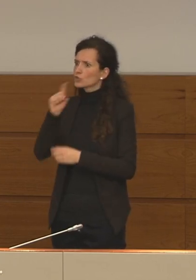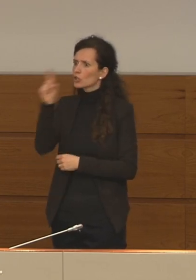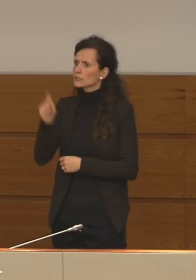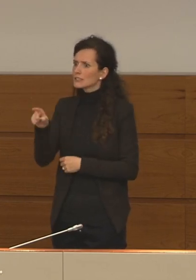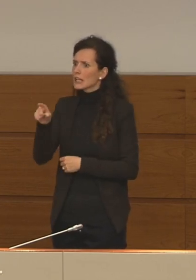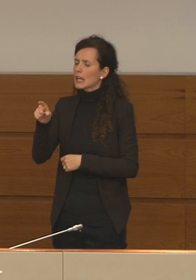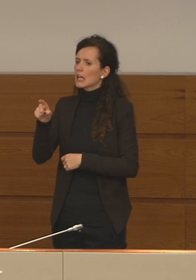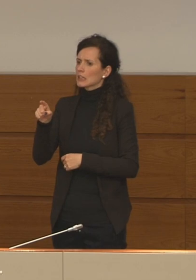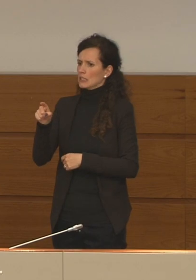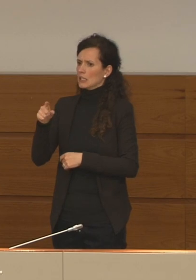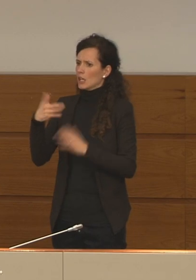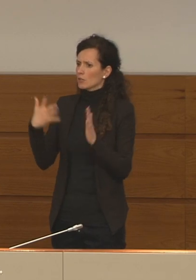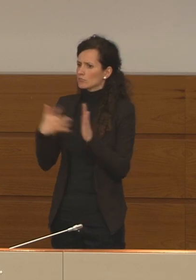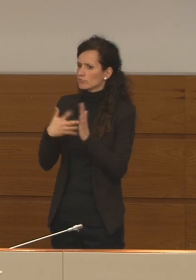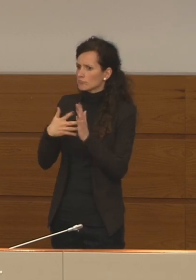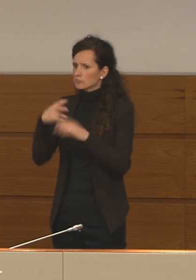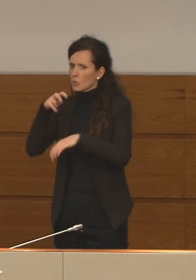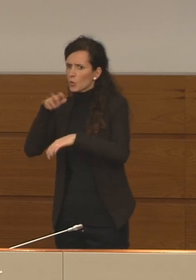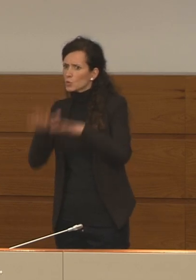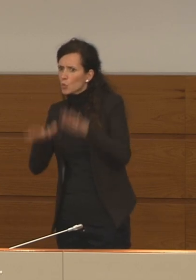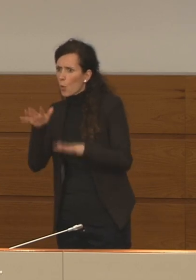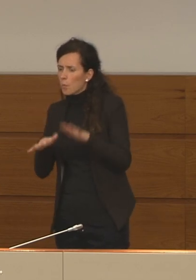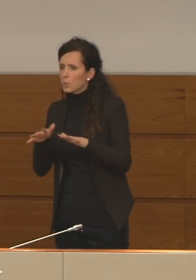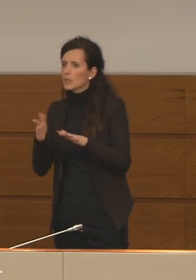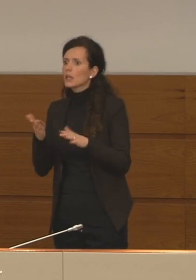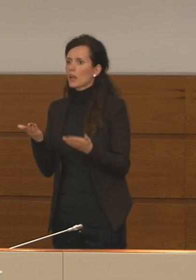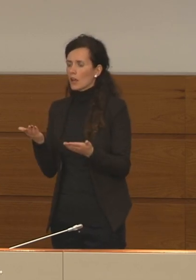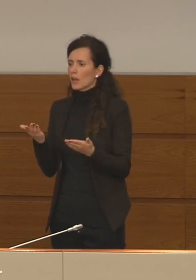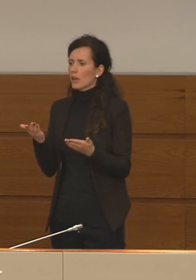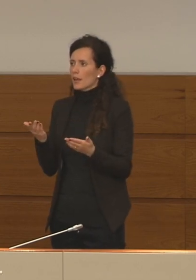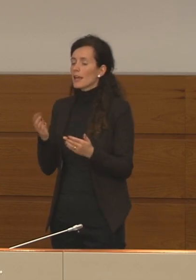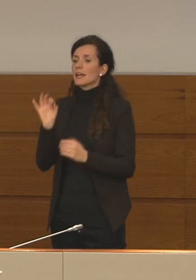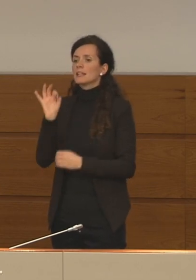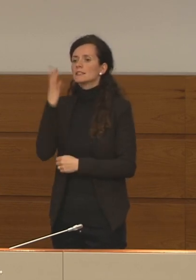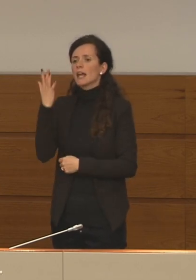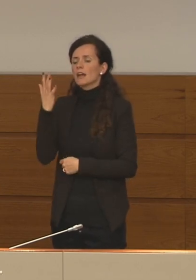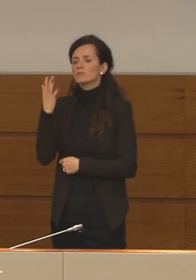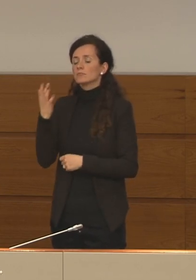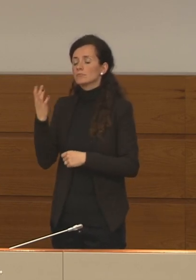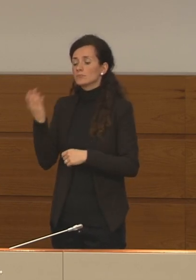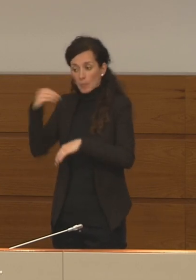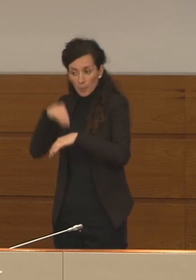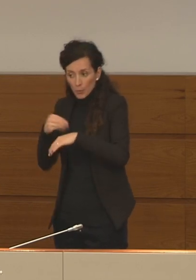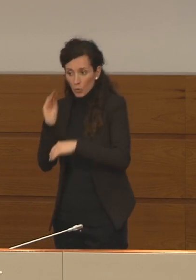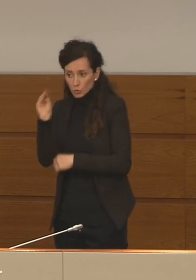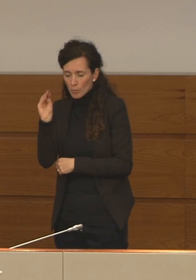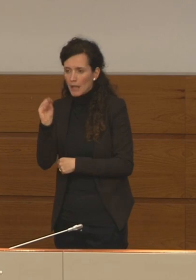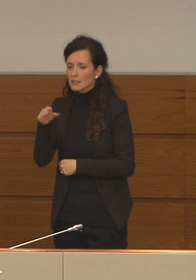come gli sia venuto il dubbio della sua positività e se l'area rossa viene allargata